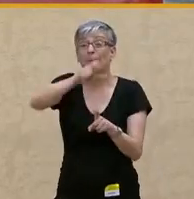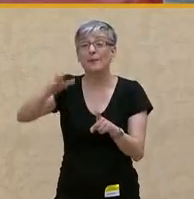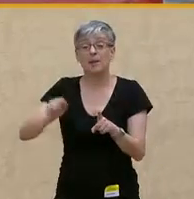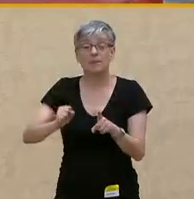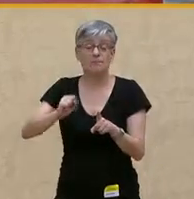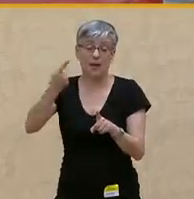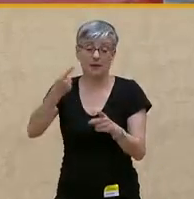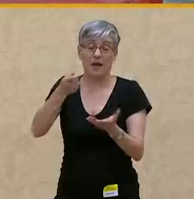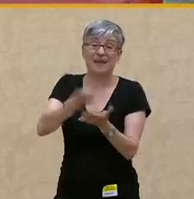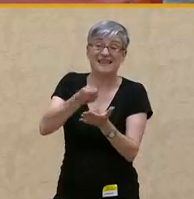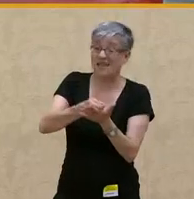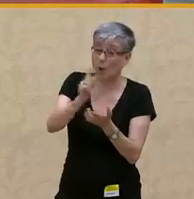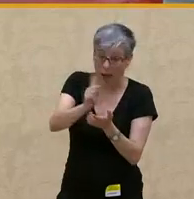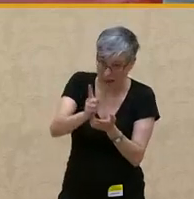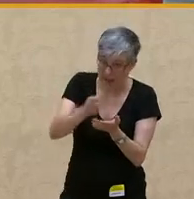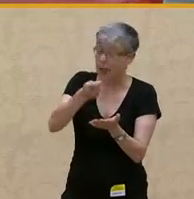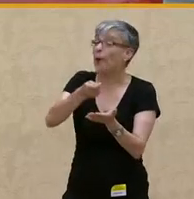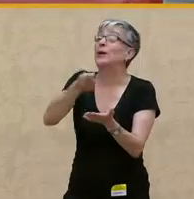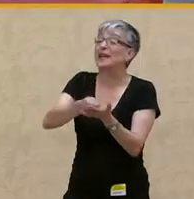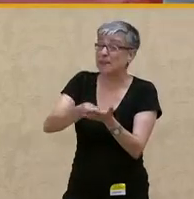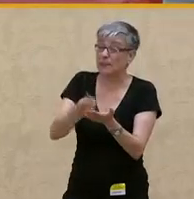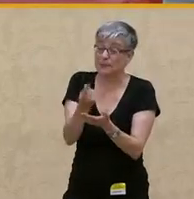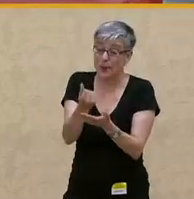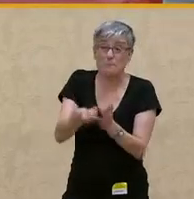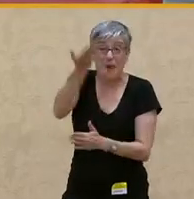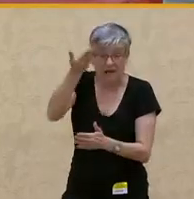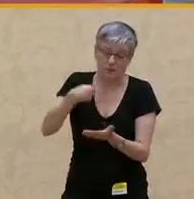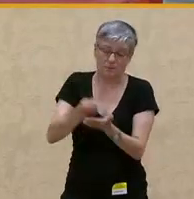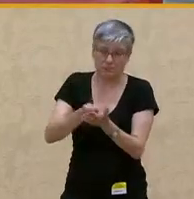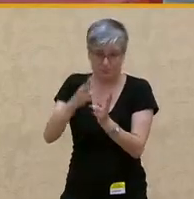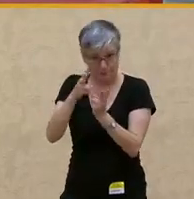están pagando que paguen y las que están pagando que paguen más en un modelo de